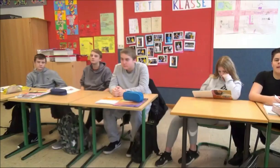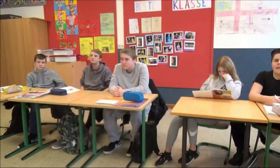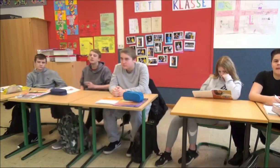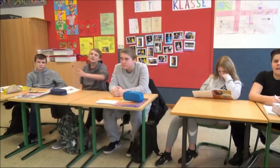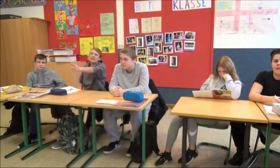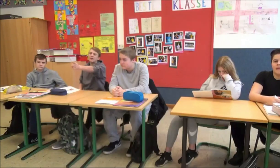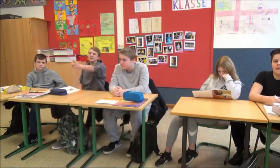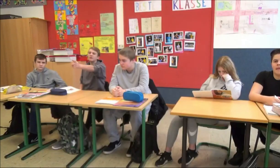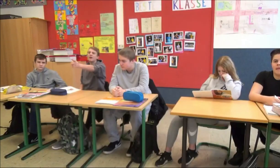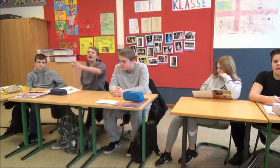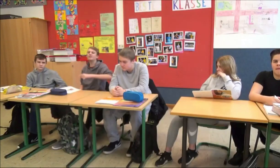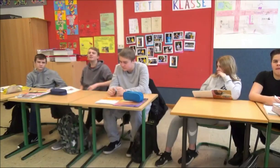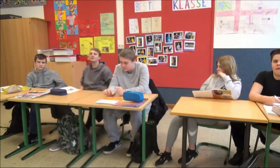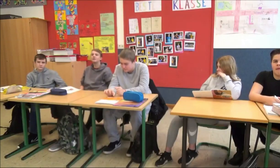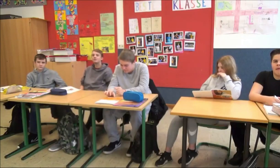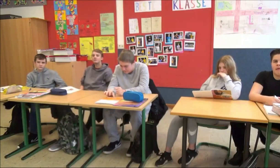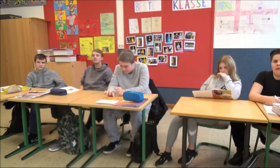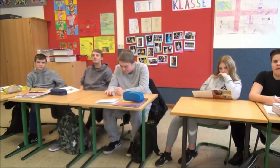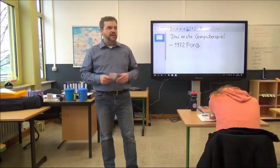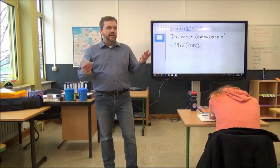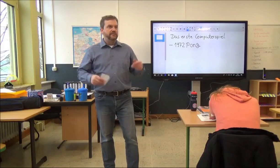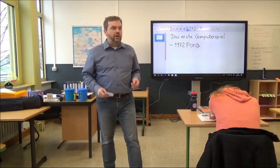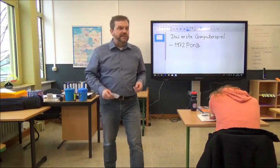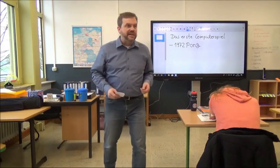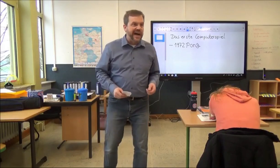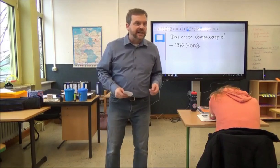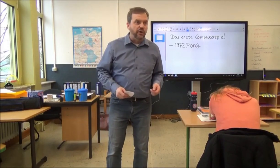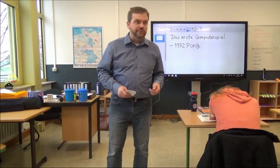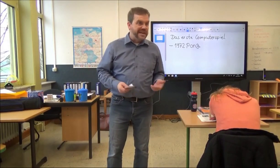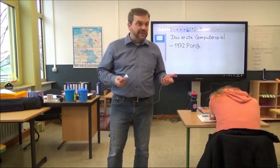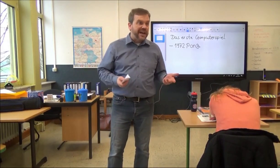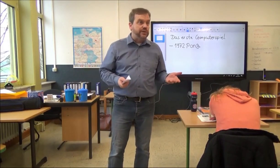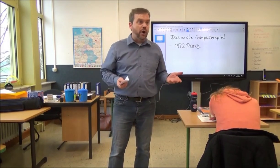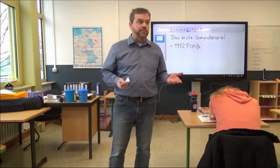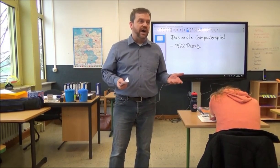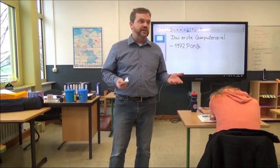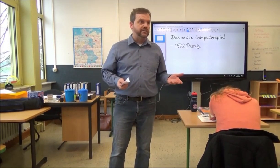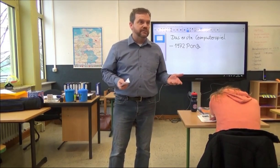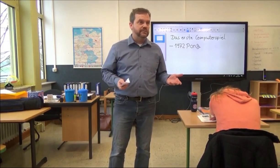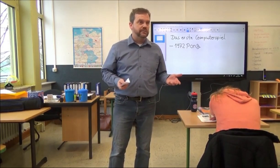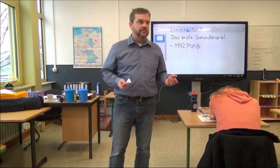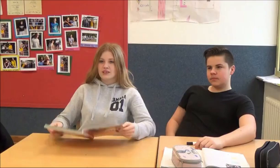Die Lesbe hat uns verraten! Wie kommst du denn da drauf? Mia war das überhaupt gar nicht.